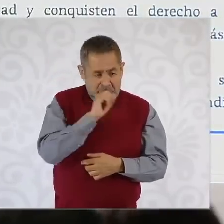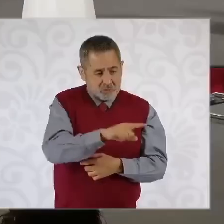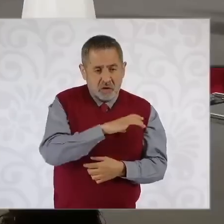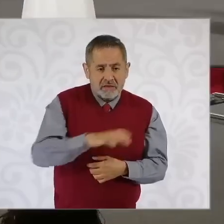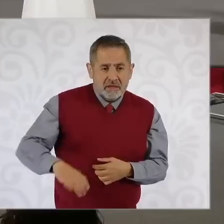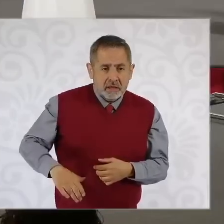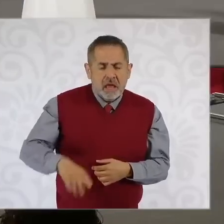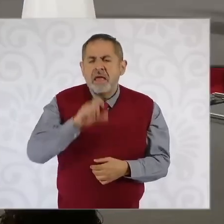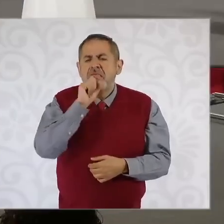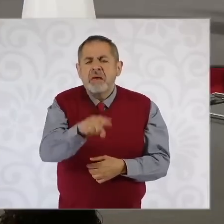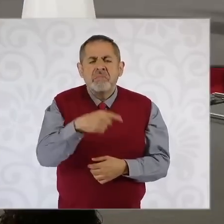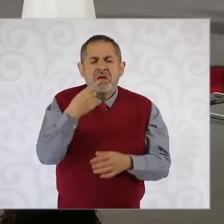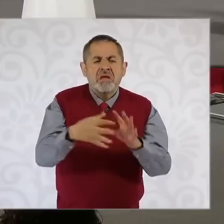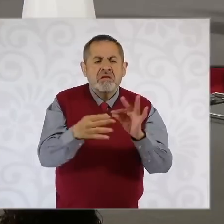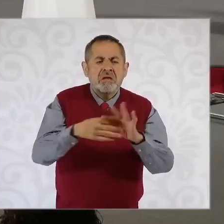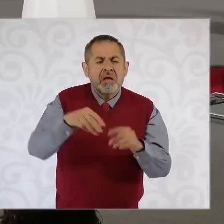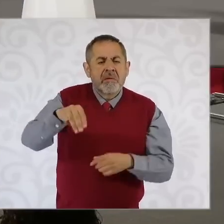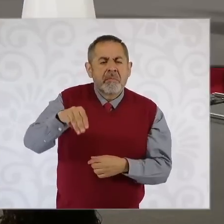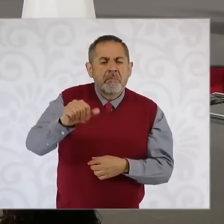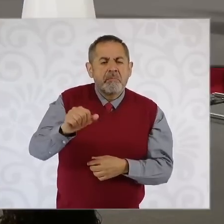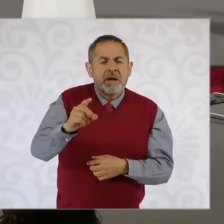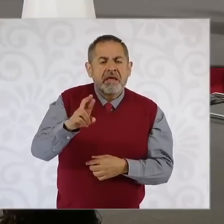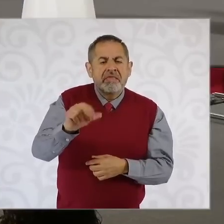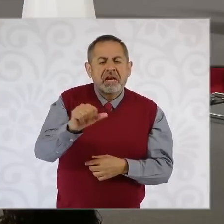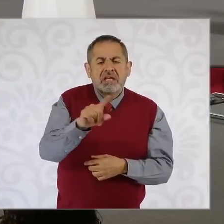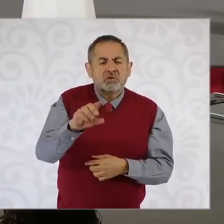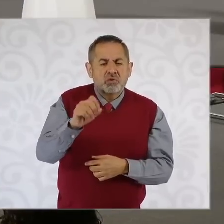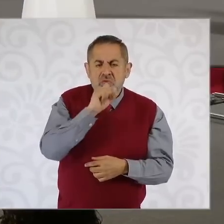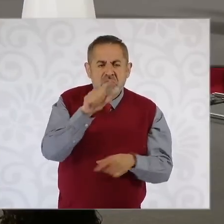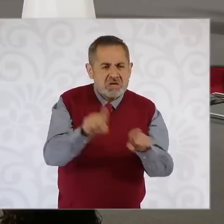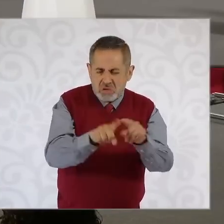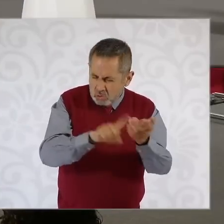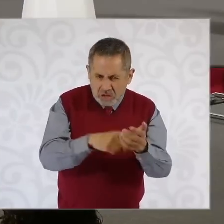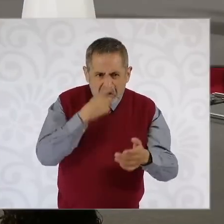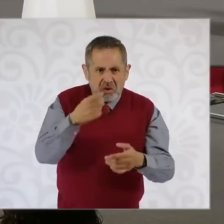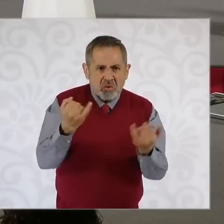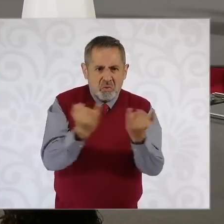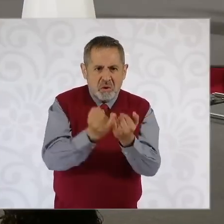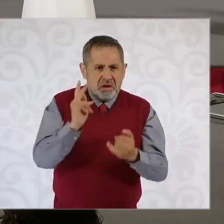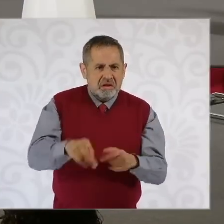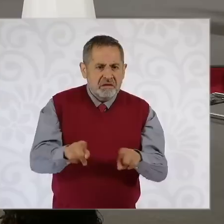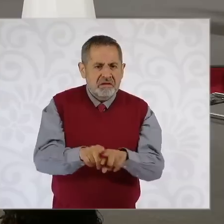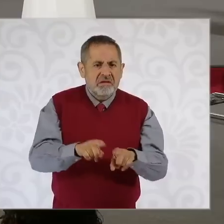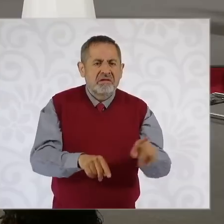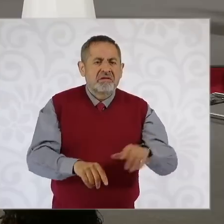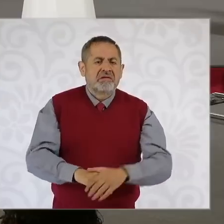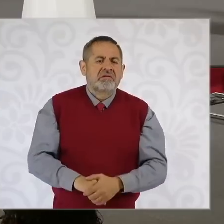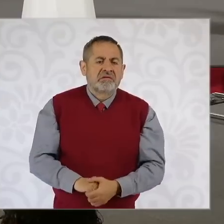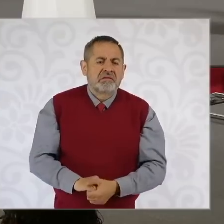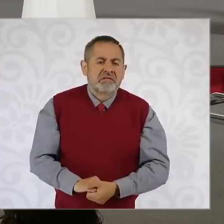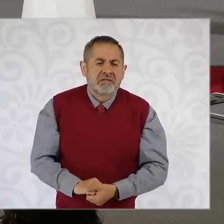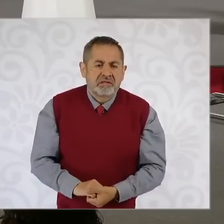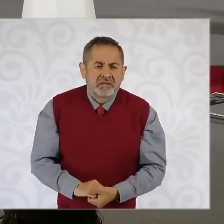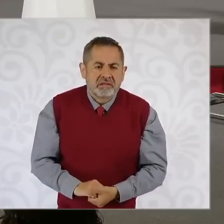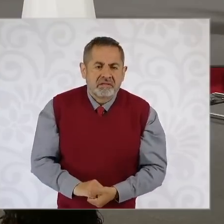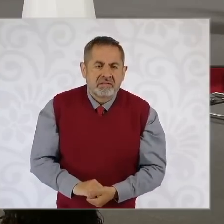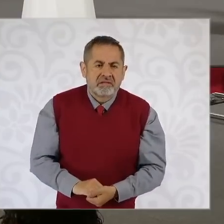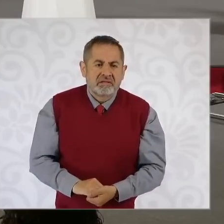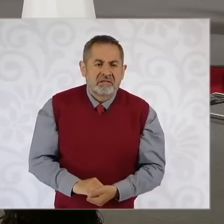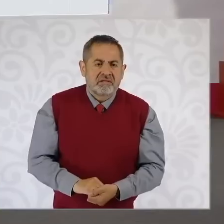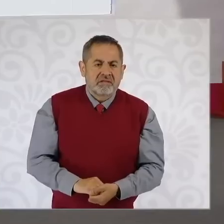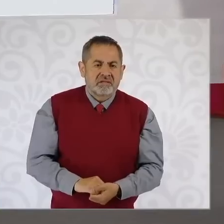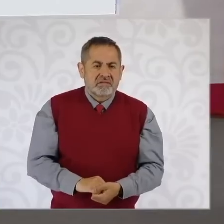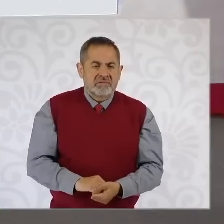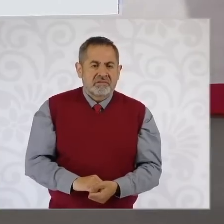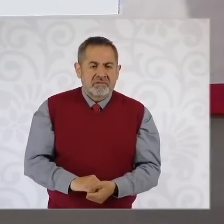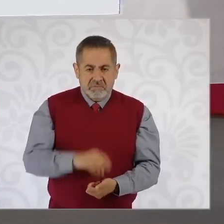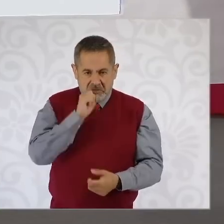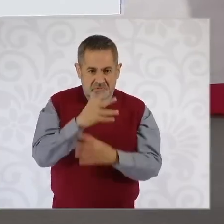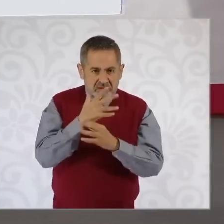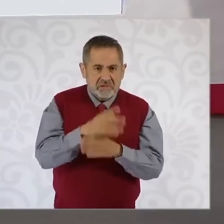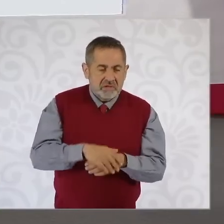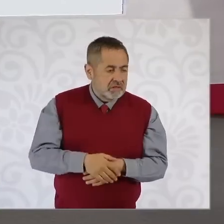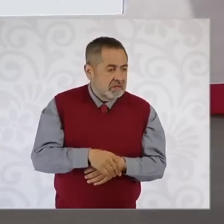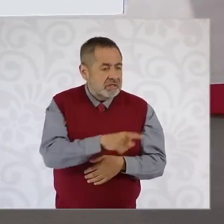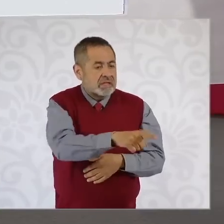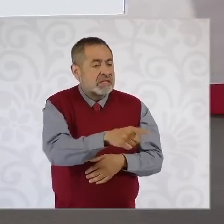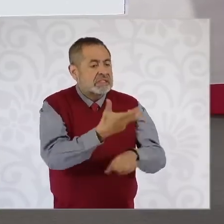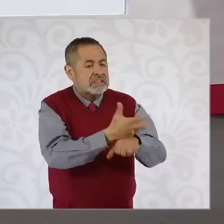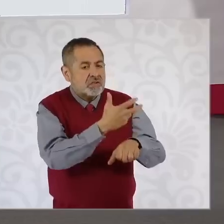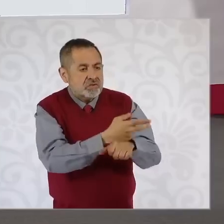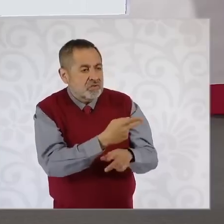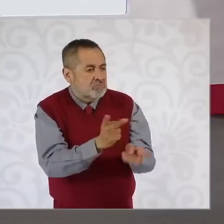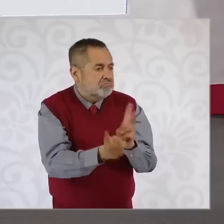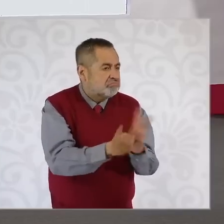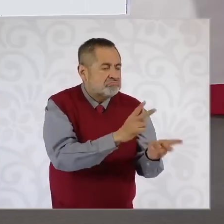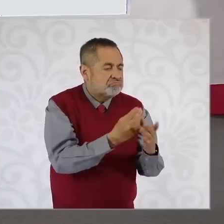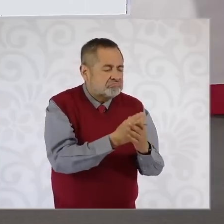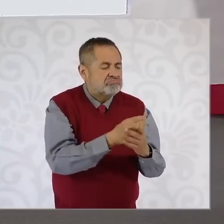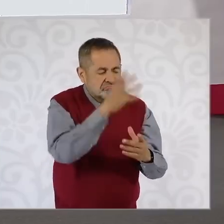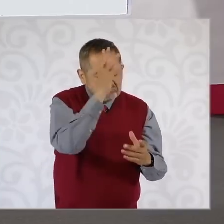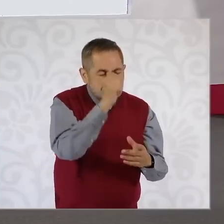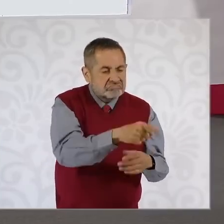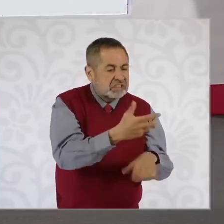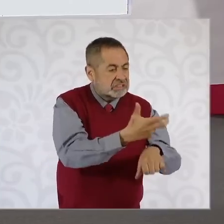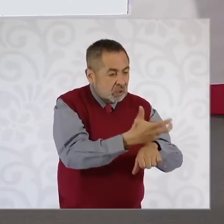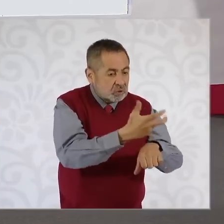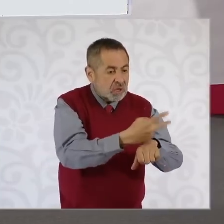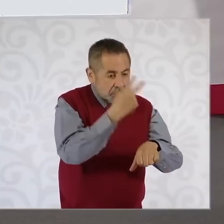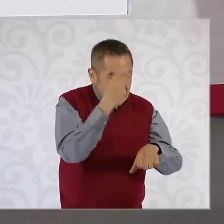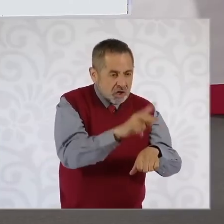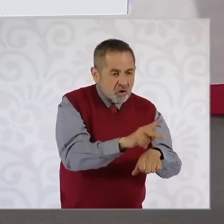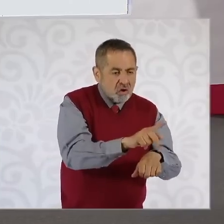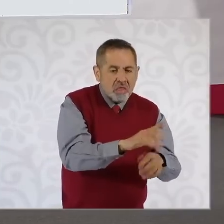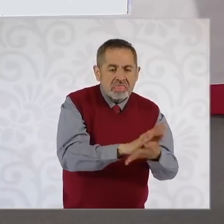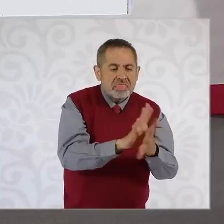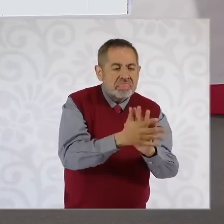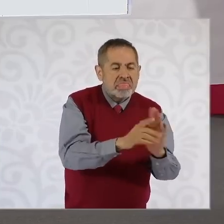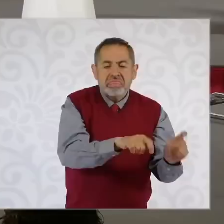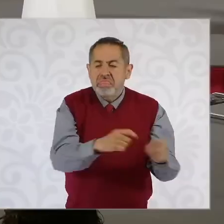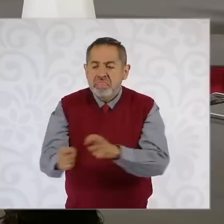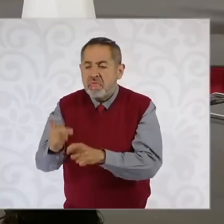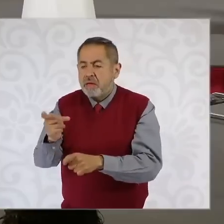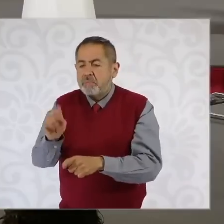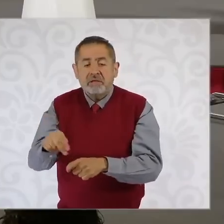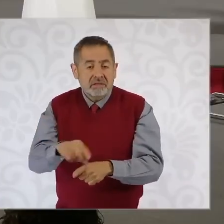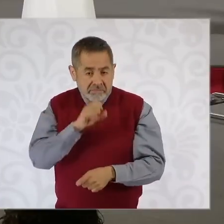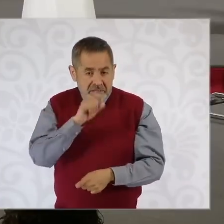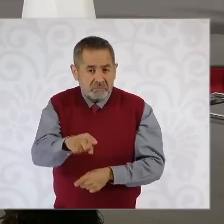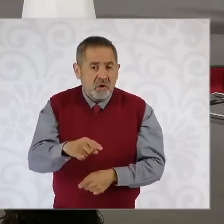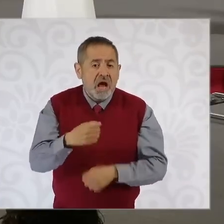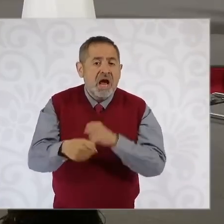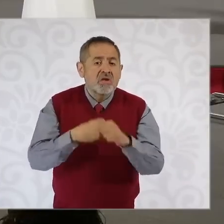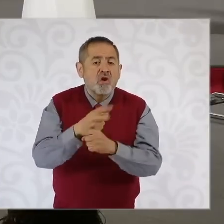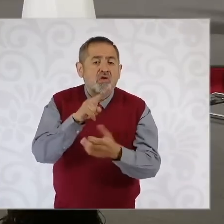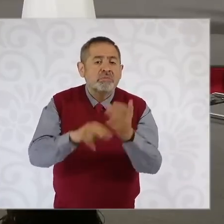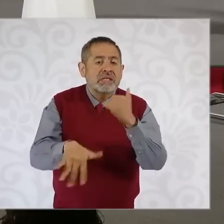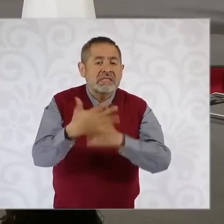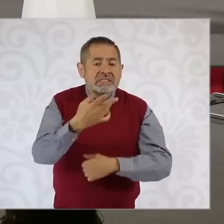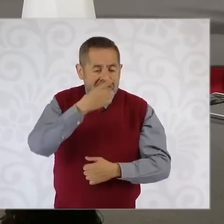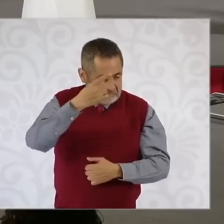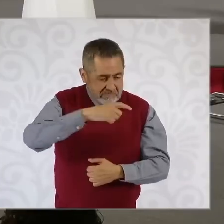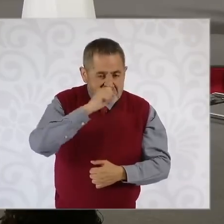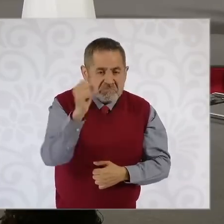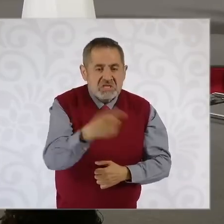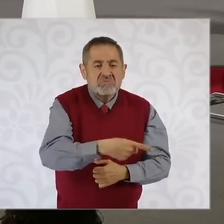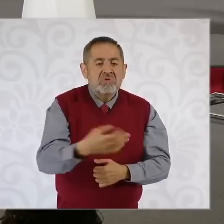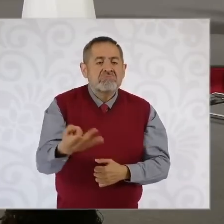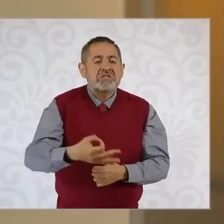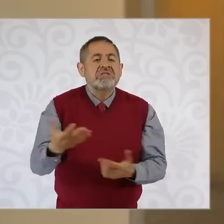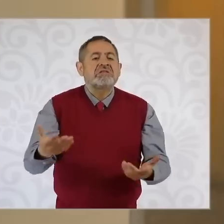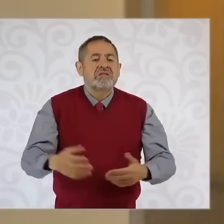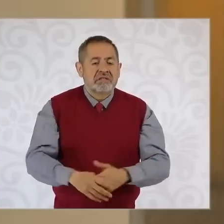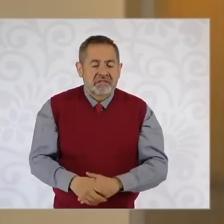Madrazo se negoció alternancia con Estados Unidos Roberto Madrazo 2015